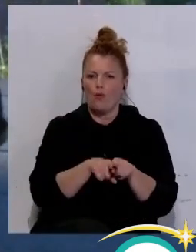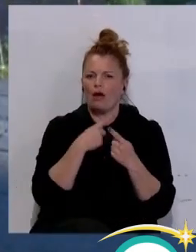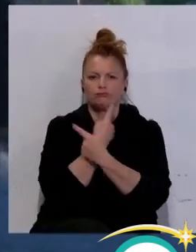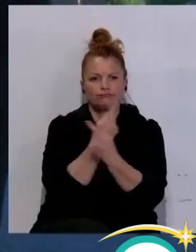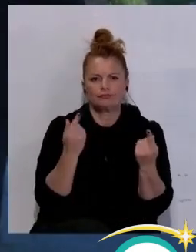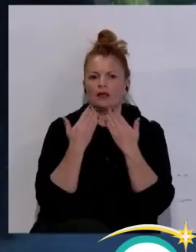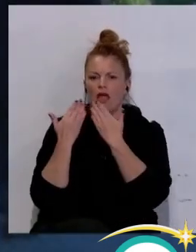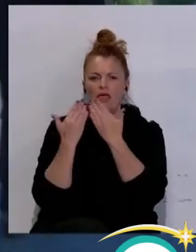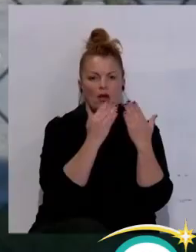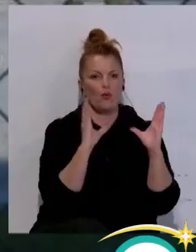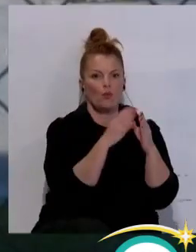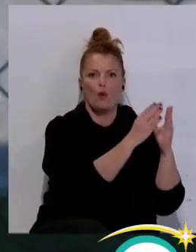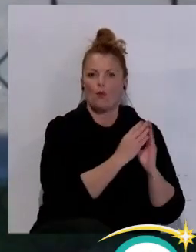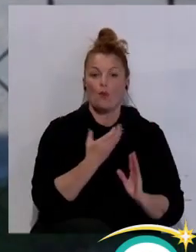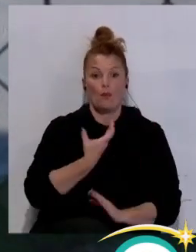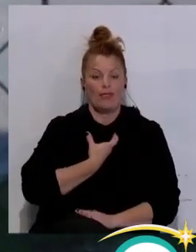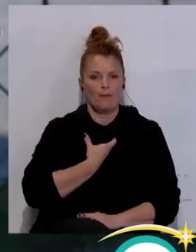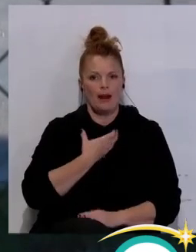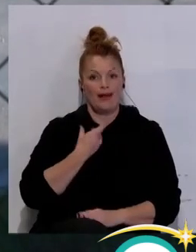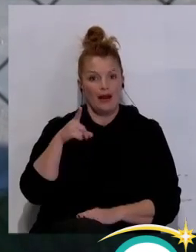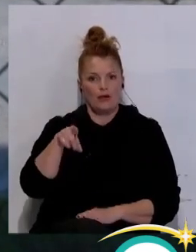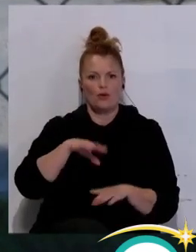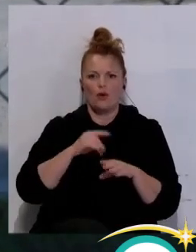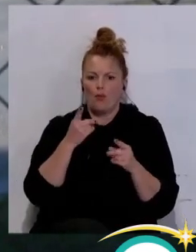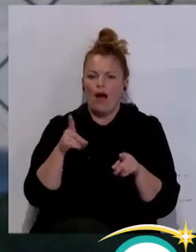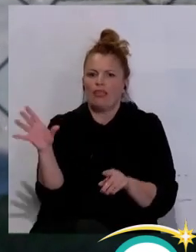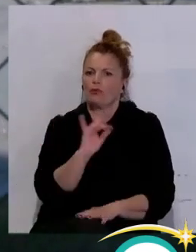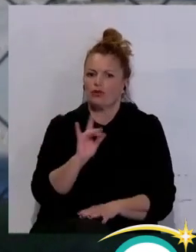grupos municipales del ayuntamiento la buena disposición mostrada desde el primer momento